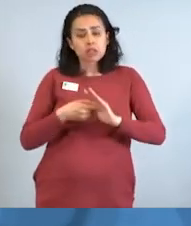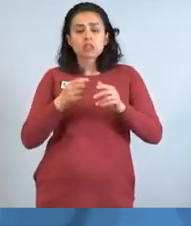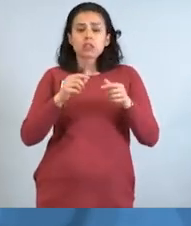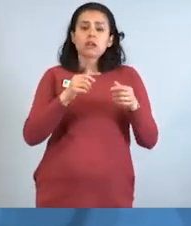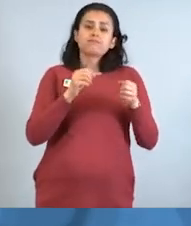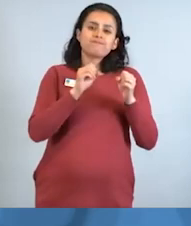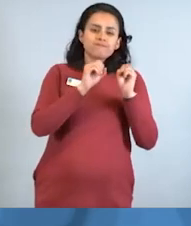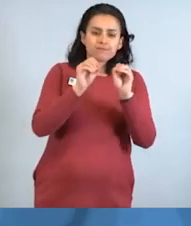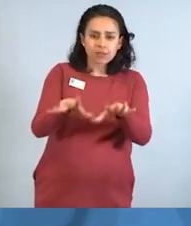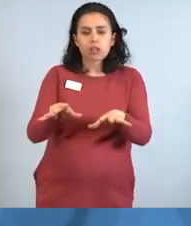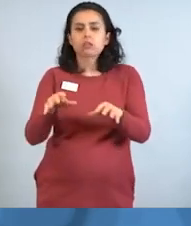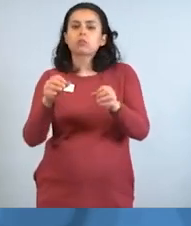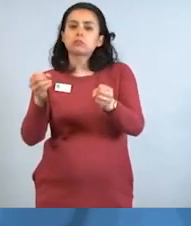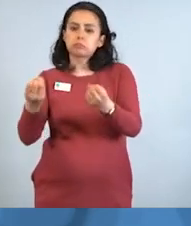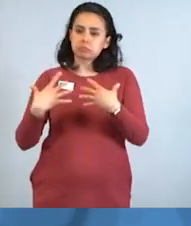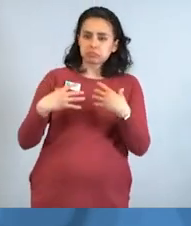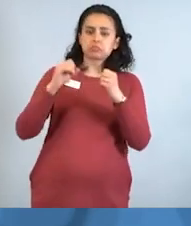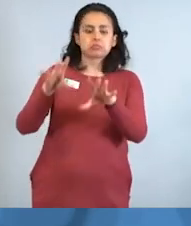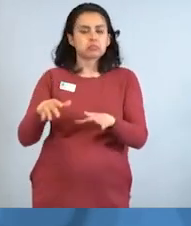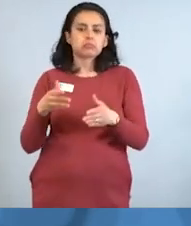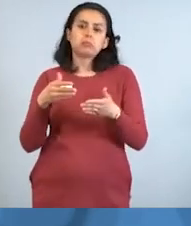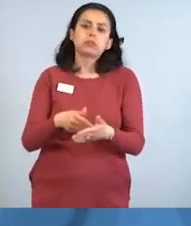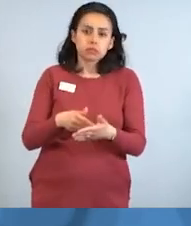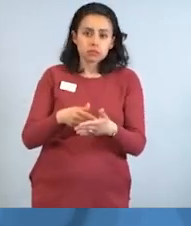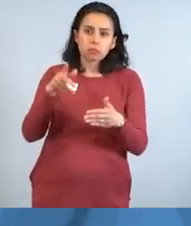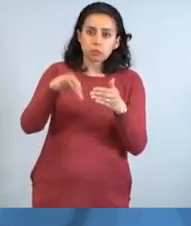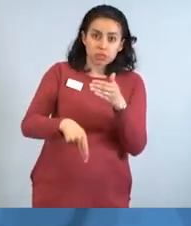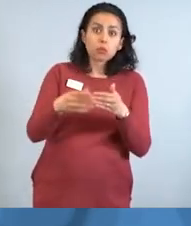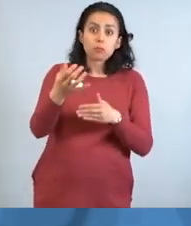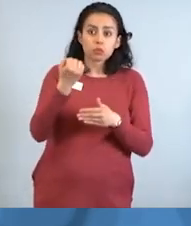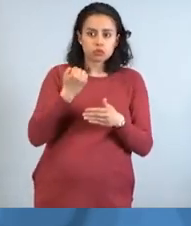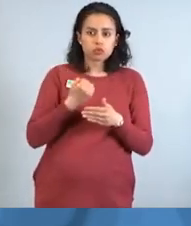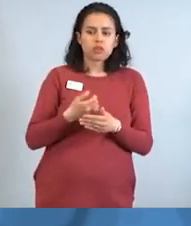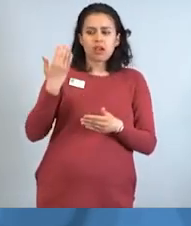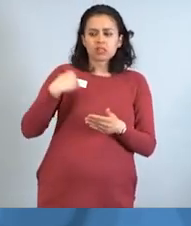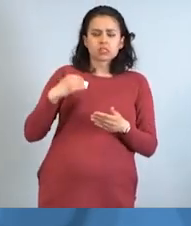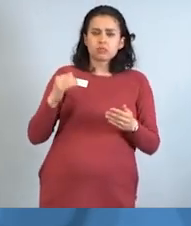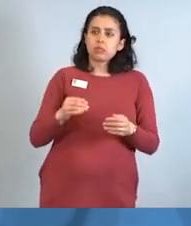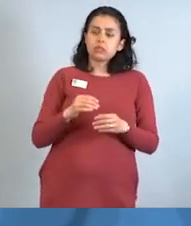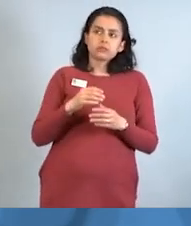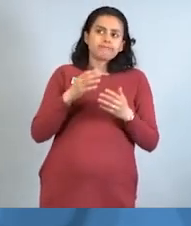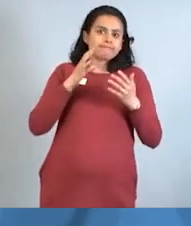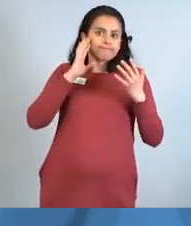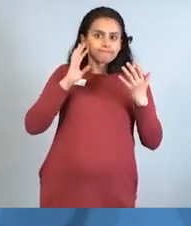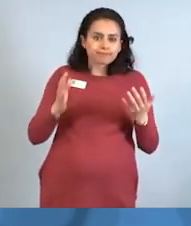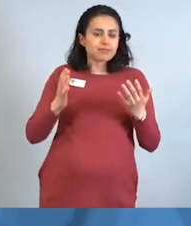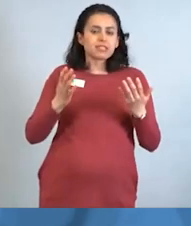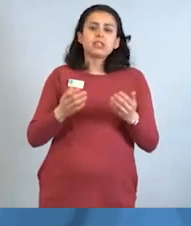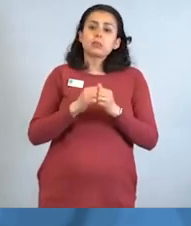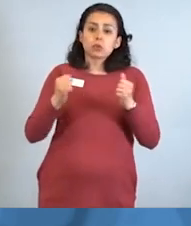Aiemmin meillä oli iso kysymysmerkki tässä, mutta nyt meillä on enemmän ja enemmän dataa, joka kertoo,